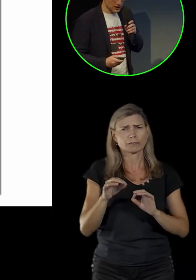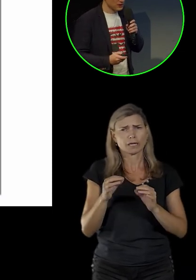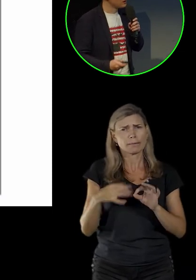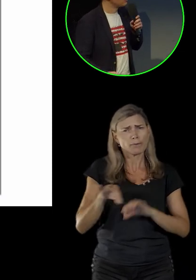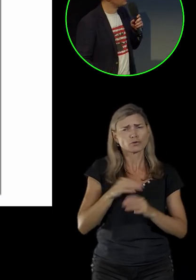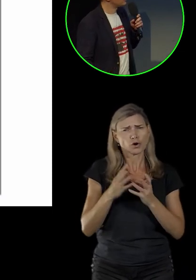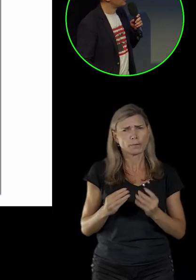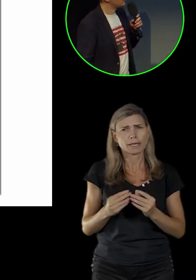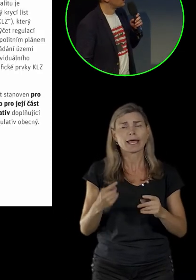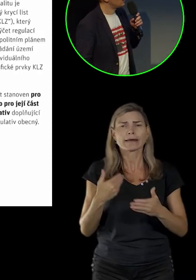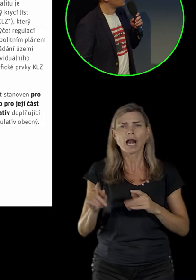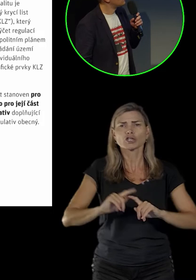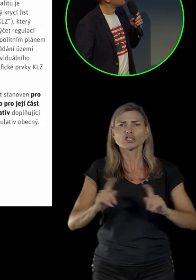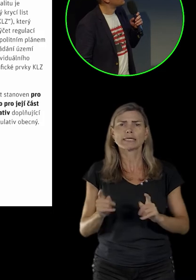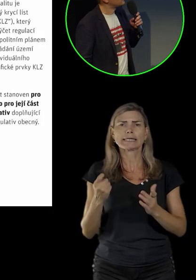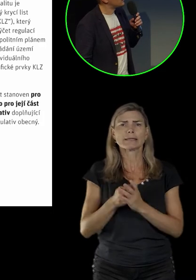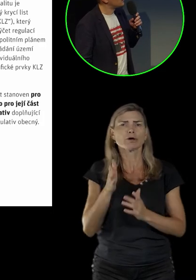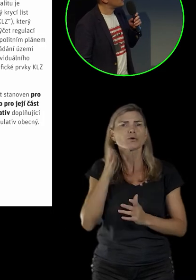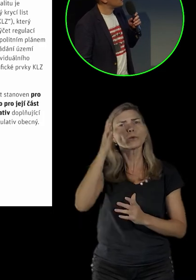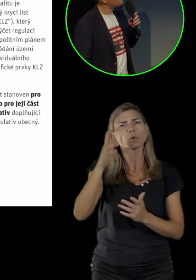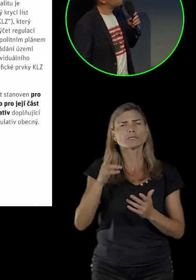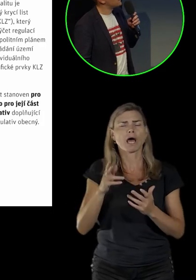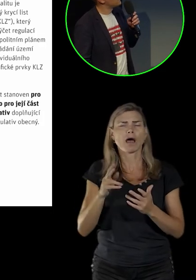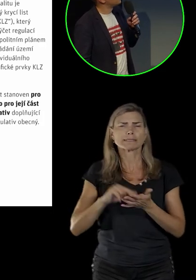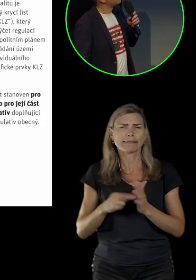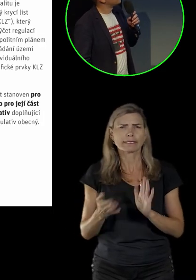ve strategických dokumentech a analýzách.